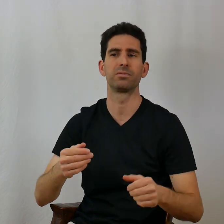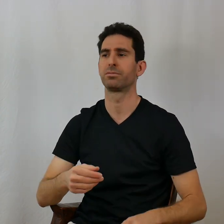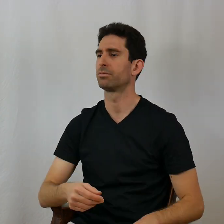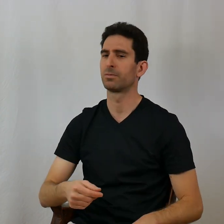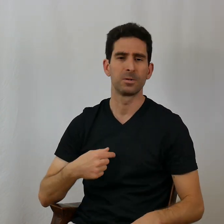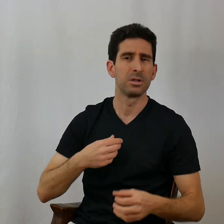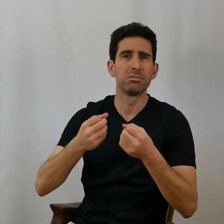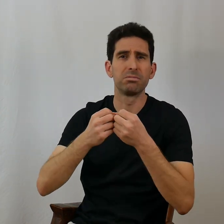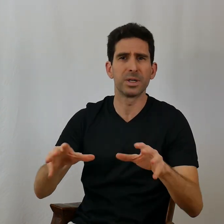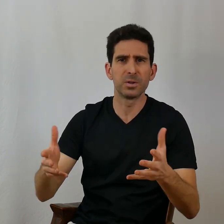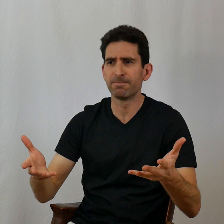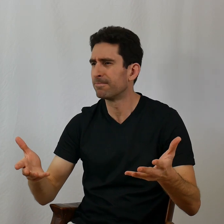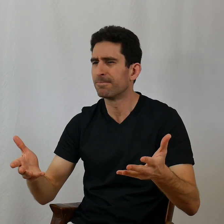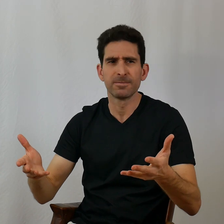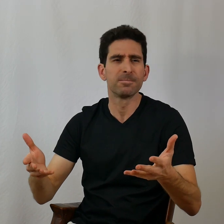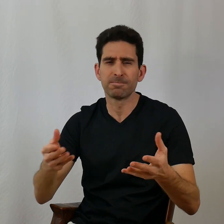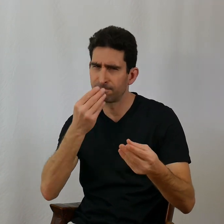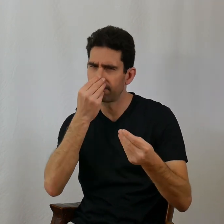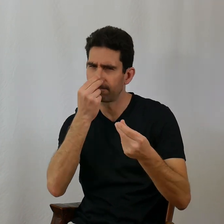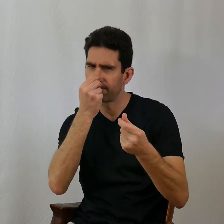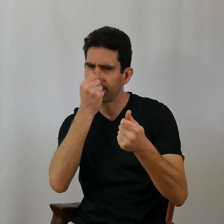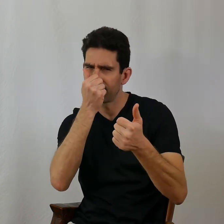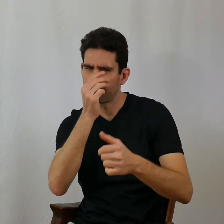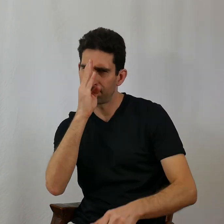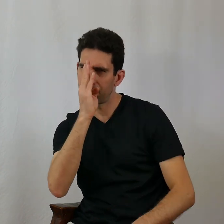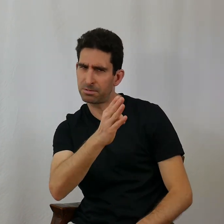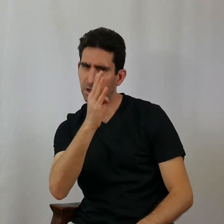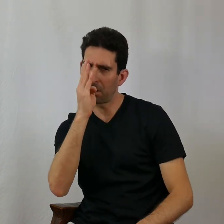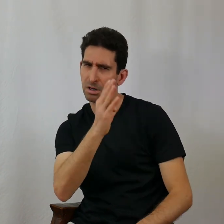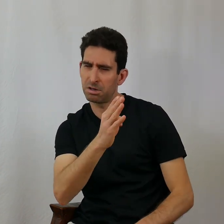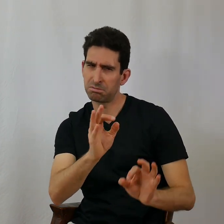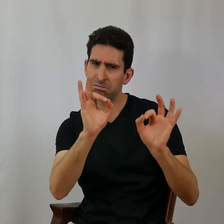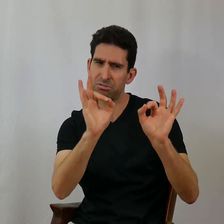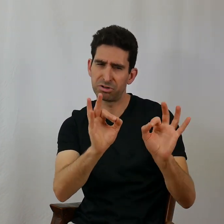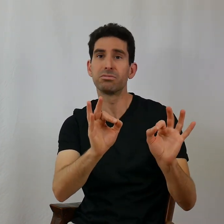désigne une situation où je suis perdu. J'estime alors la direction qui s'avère juste.